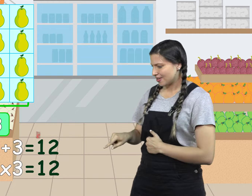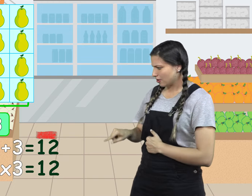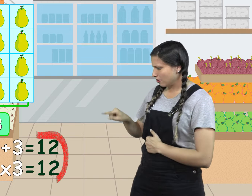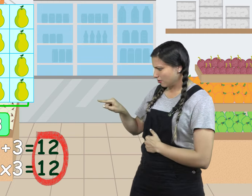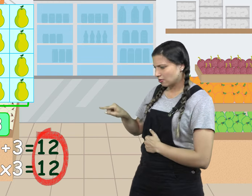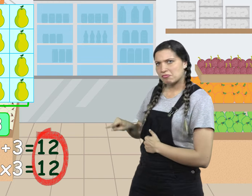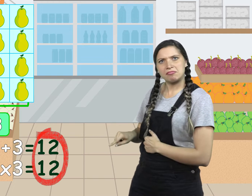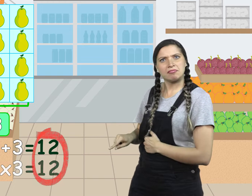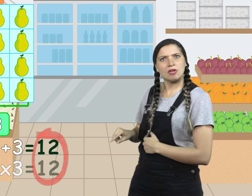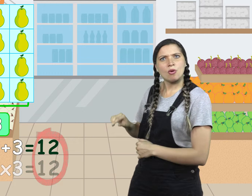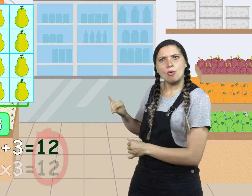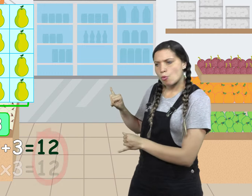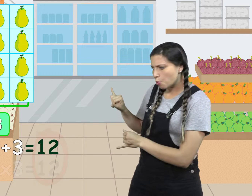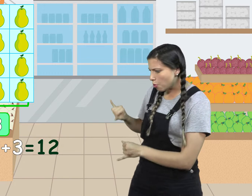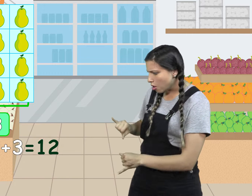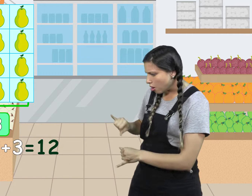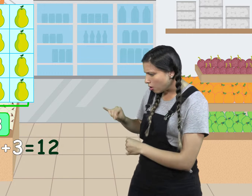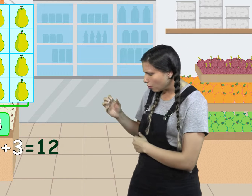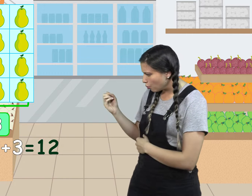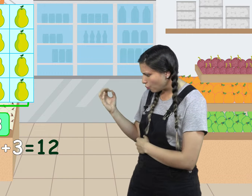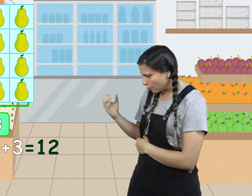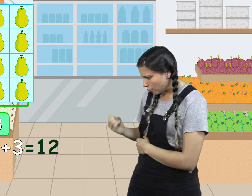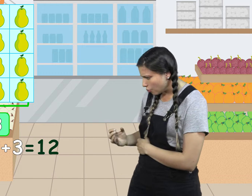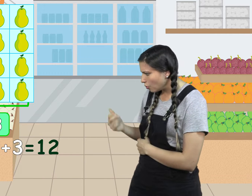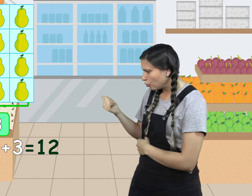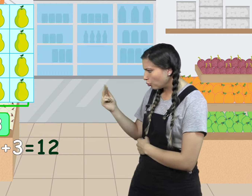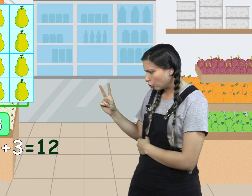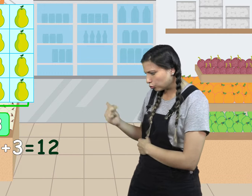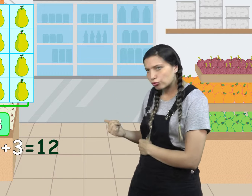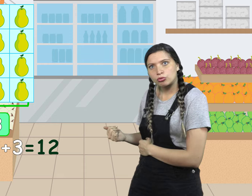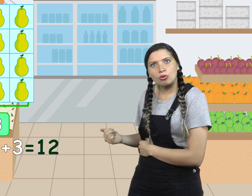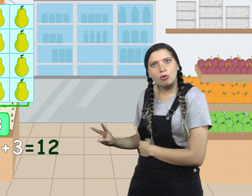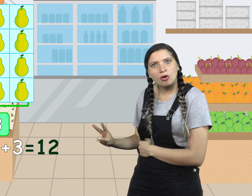Lo que significa que coincide con la suma anterior.